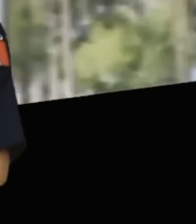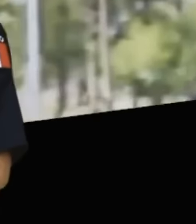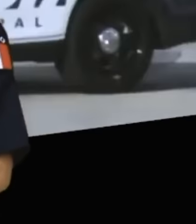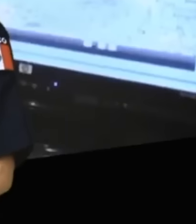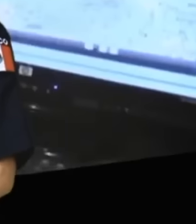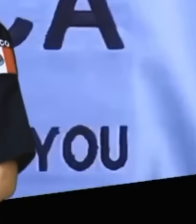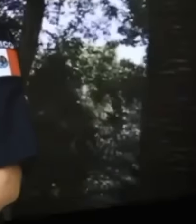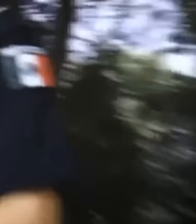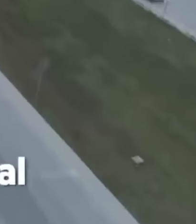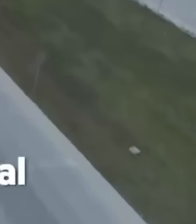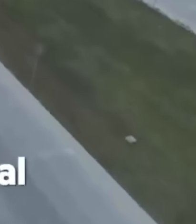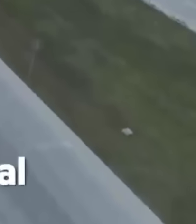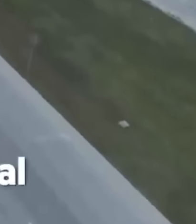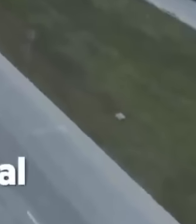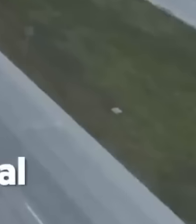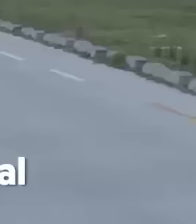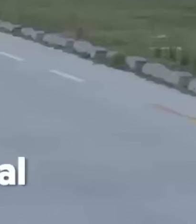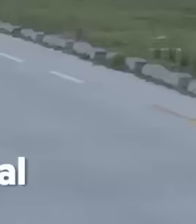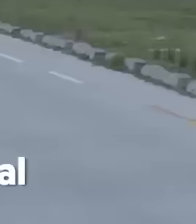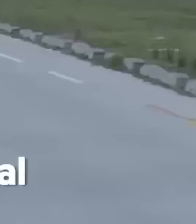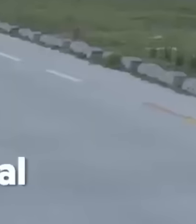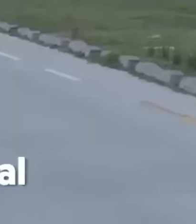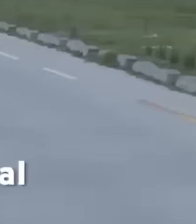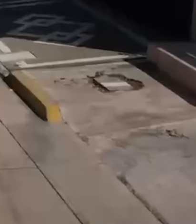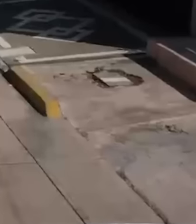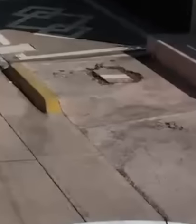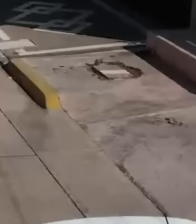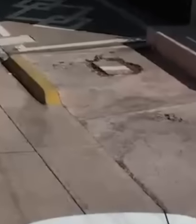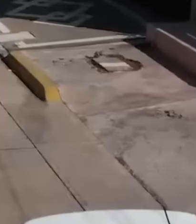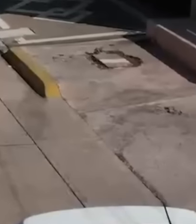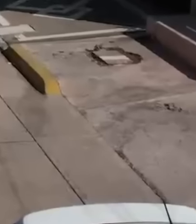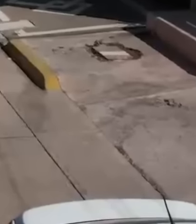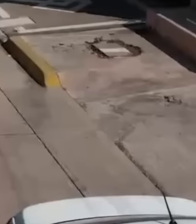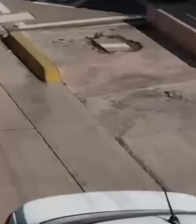resultados que marcan una nueva era. Miles de delincuentes [música] han